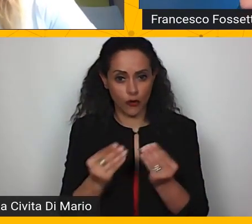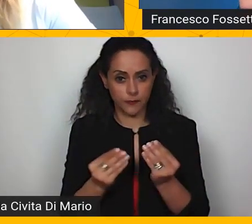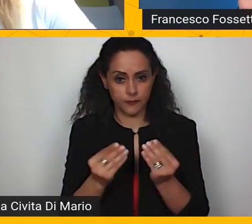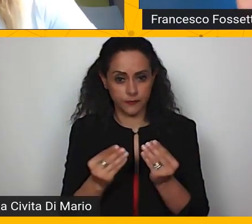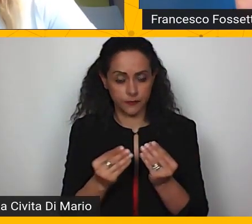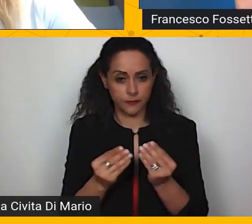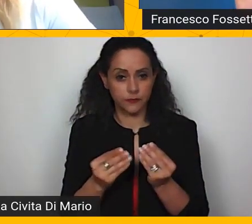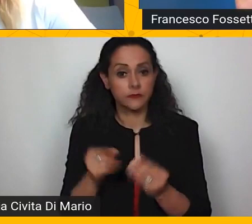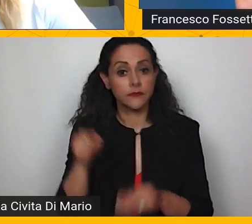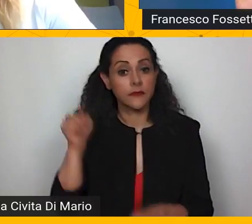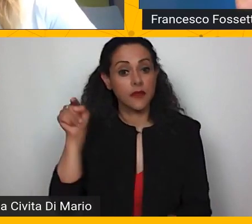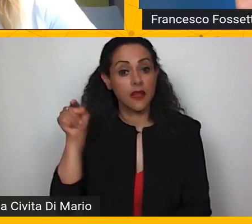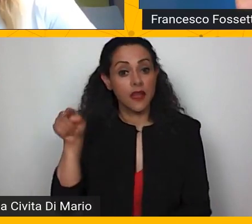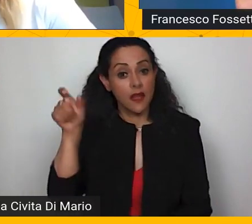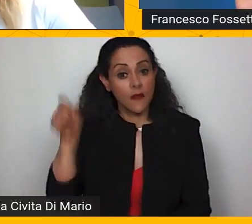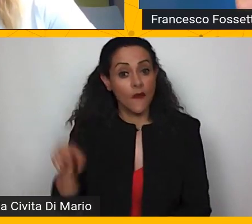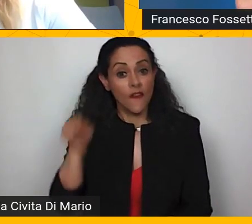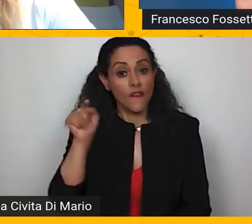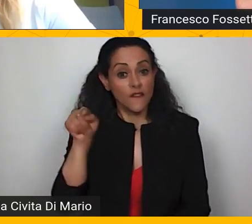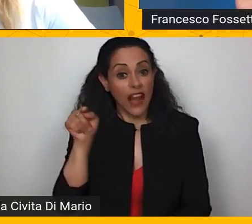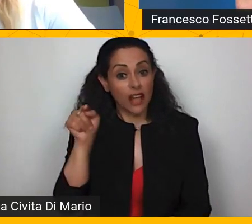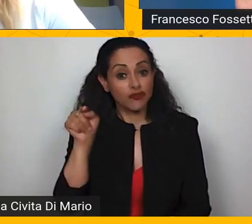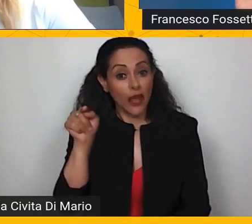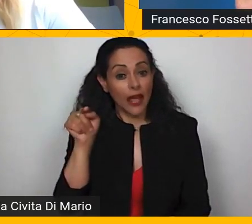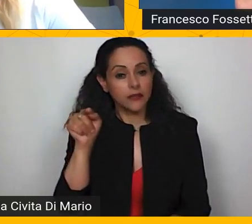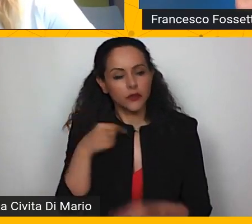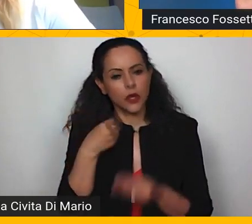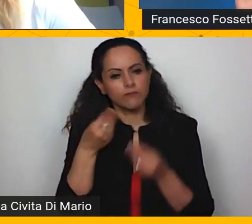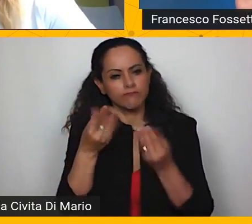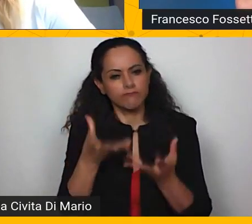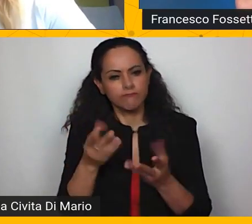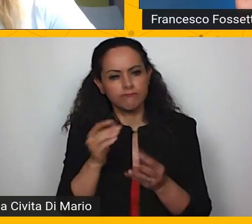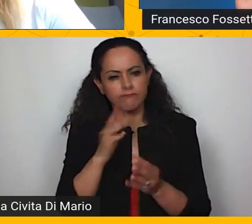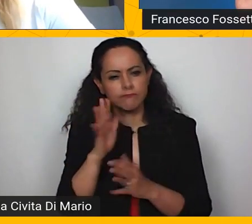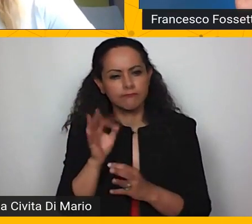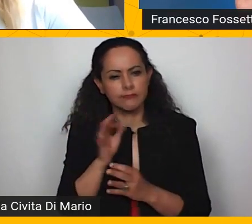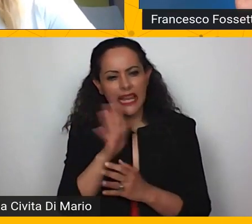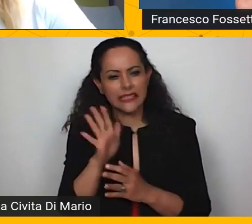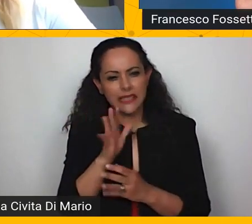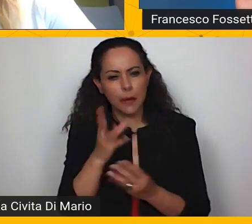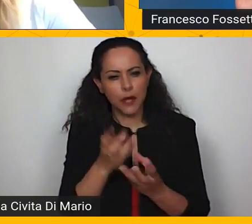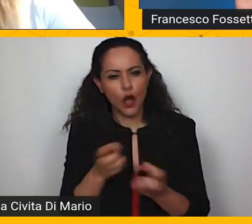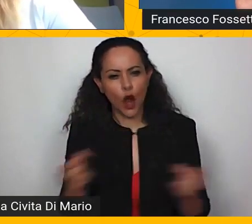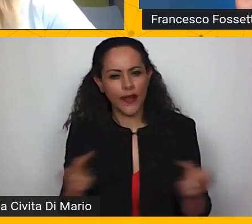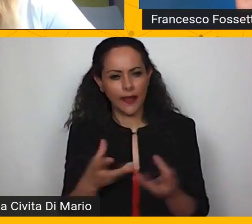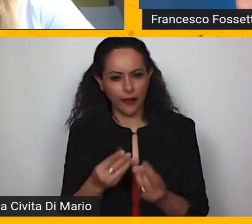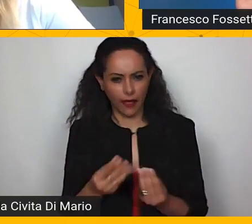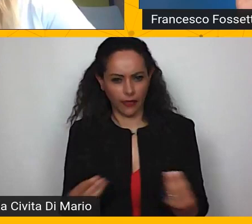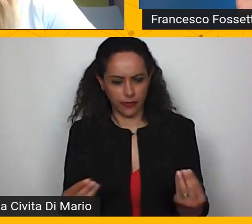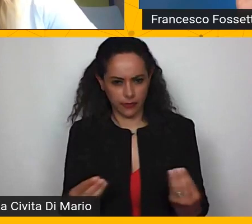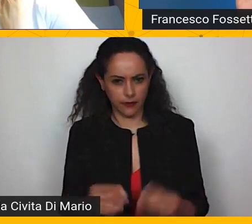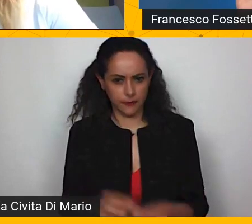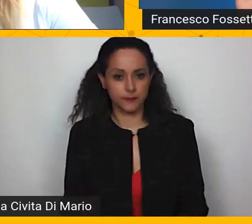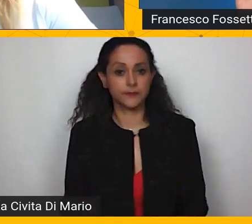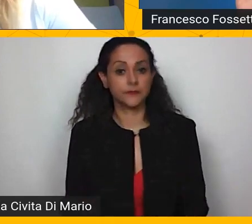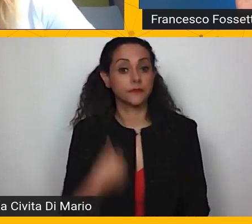ehm e Francesco ha fornito veramente tantissimi spunti e